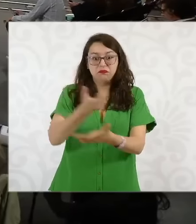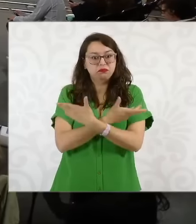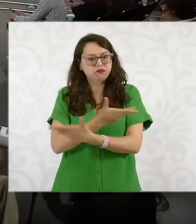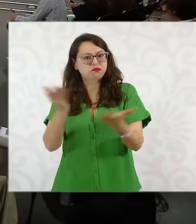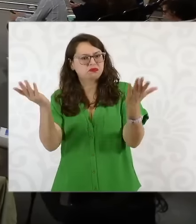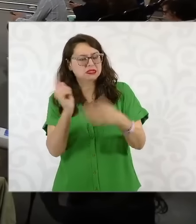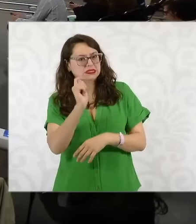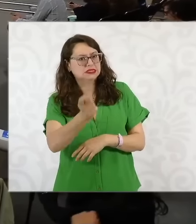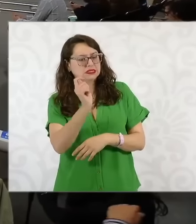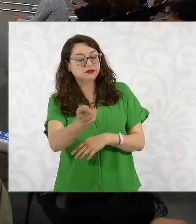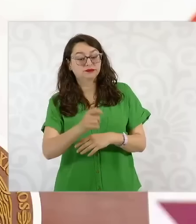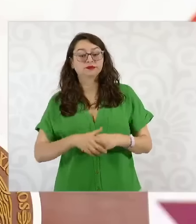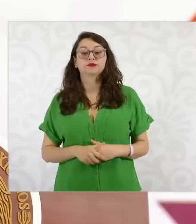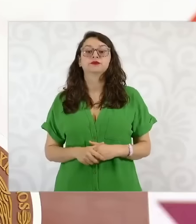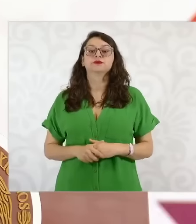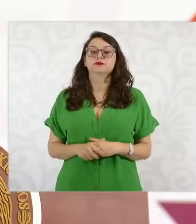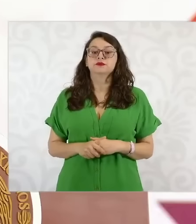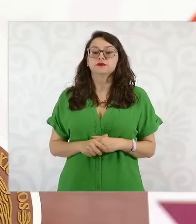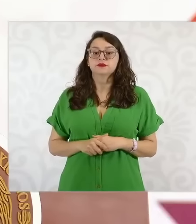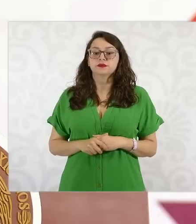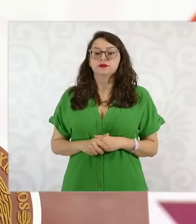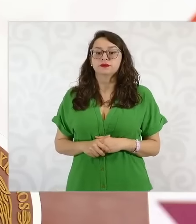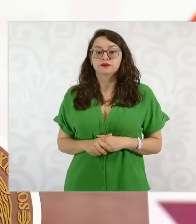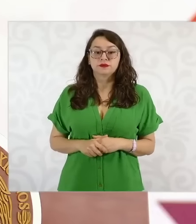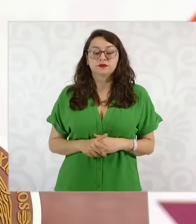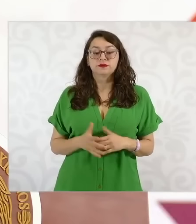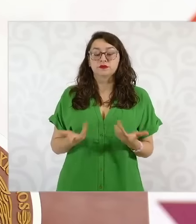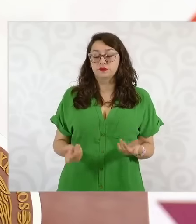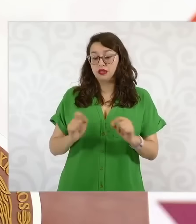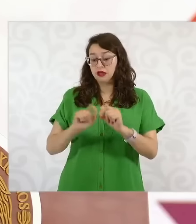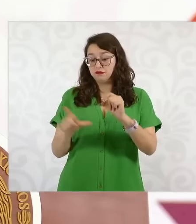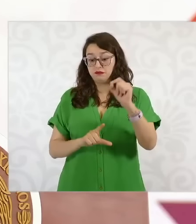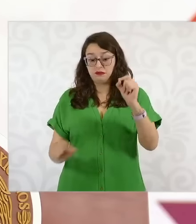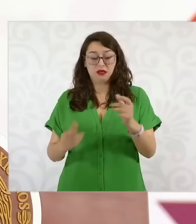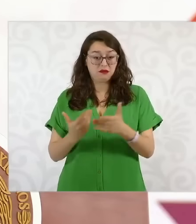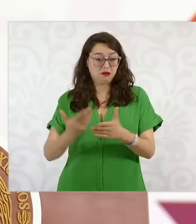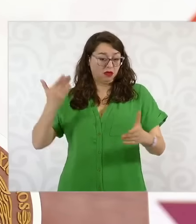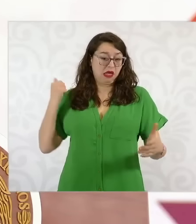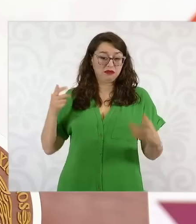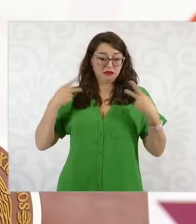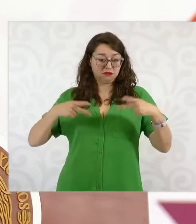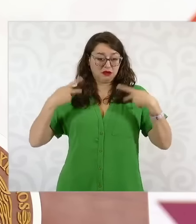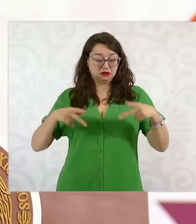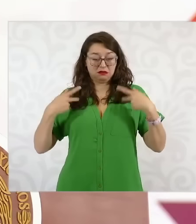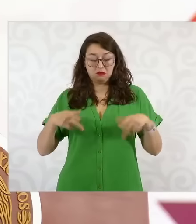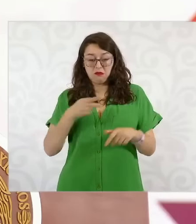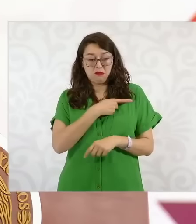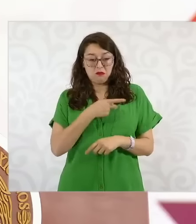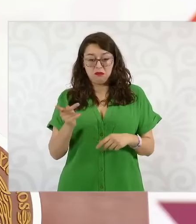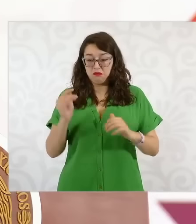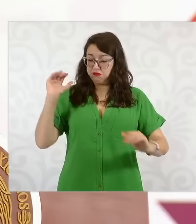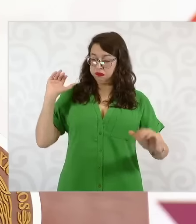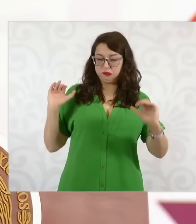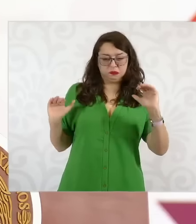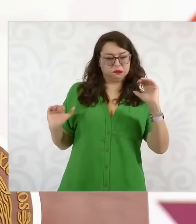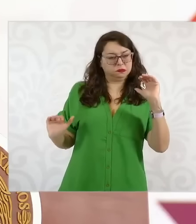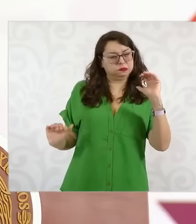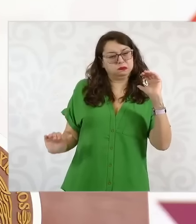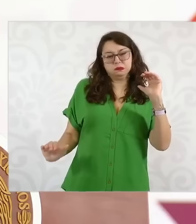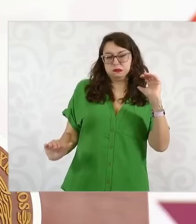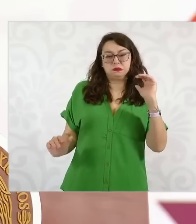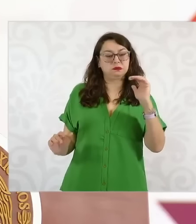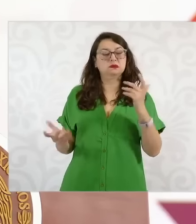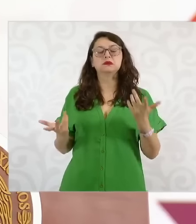¿Hay una reducción de la desigualdad en México? No recuerdo ahora el A ver si está por ahí. Eh,